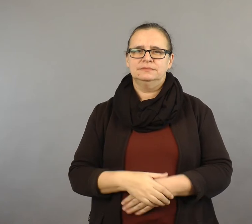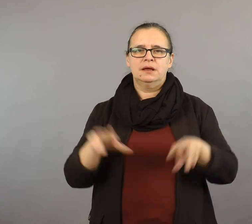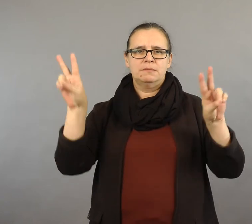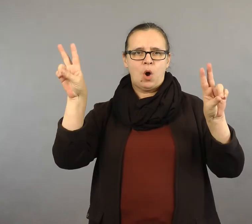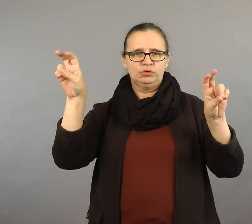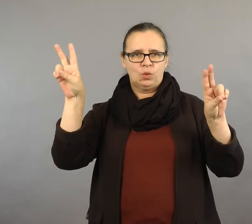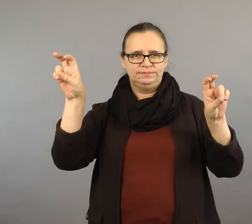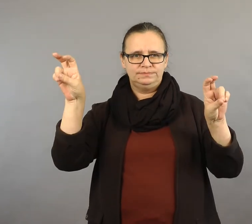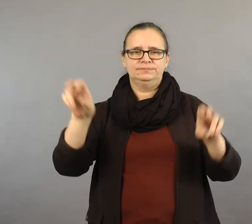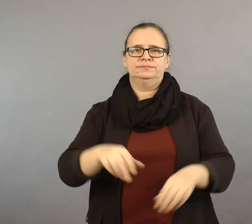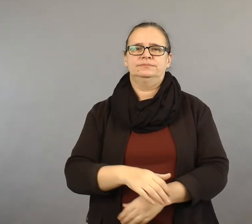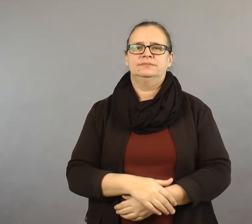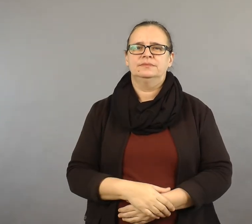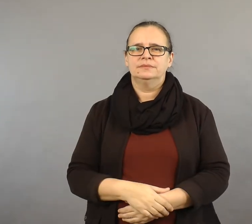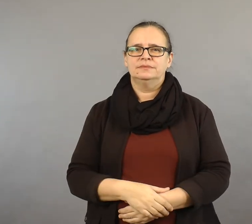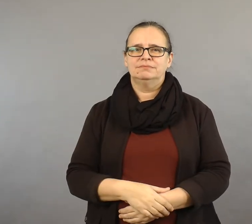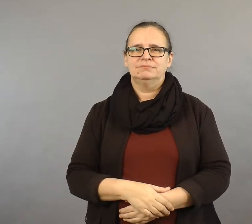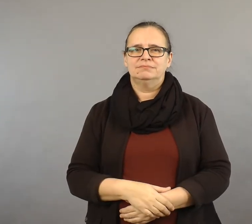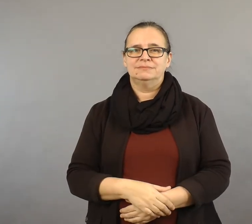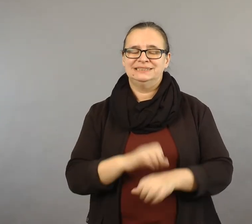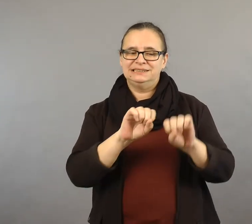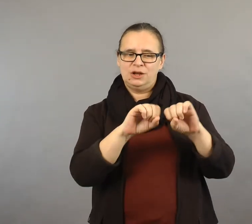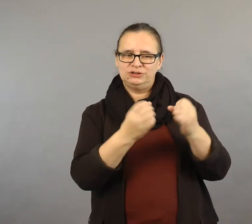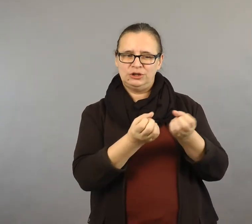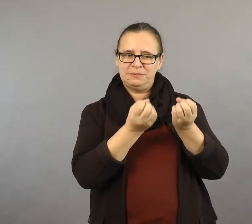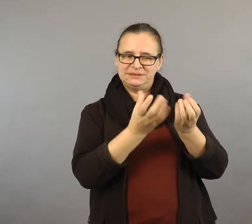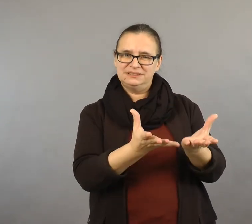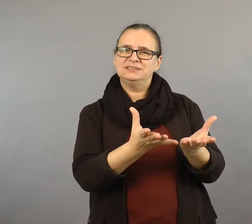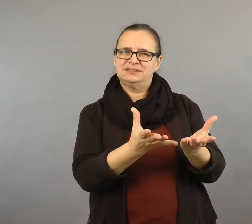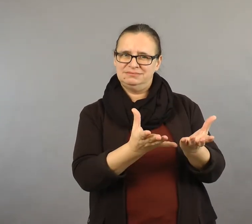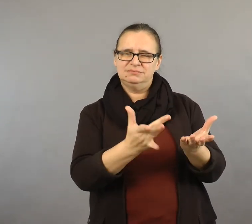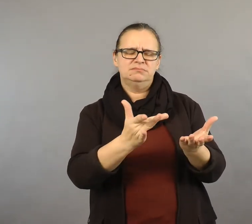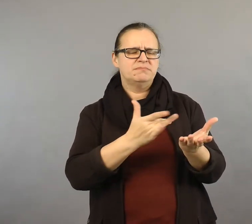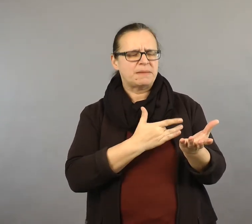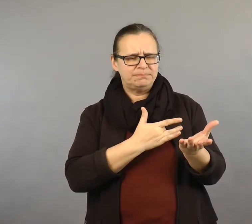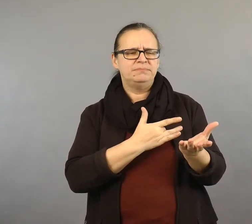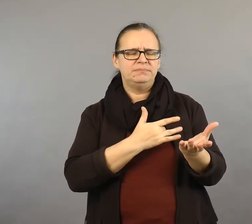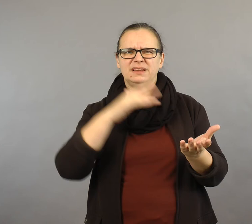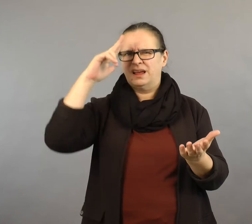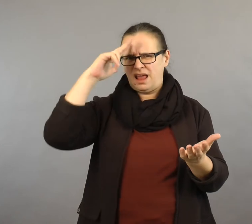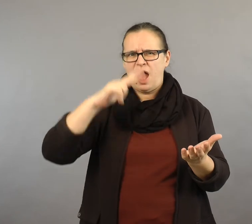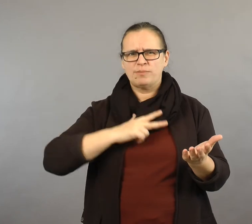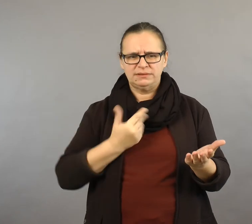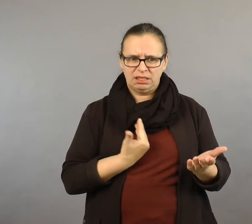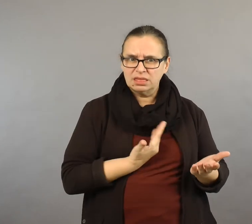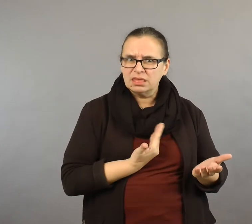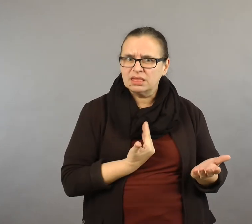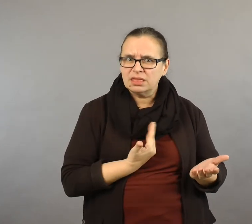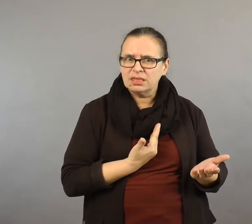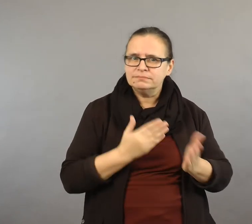Das Motto der Jahreslosung Wenn etwas passiert, Was mich betrifft Dann zweifelt mein Glaube